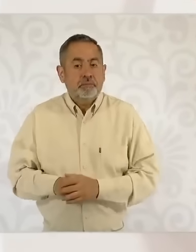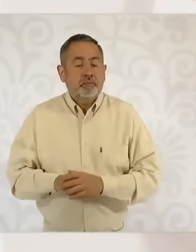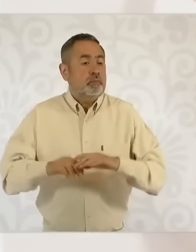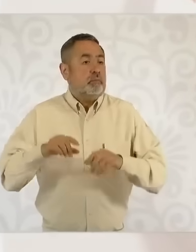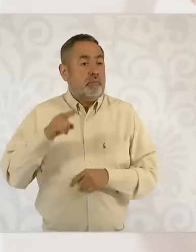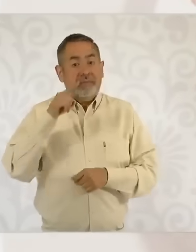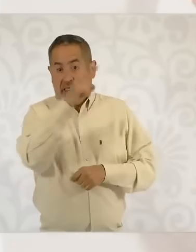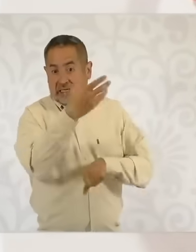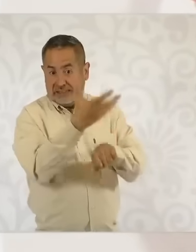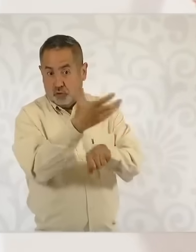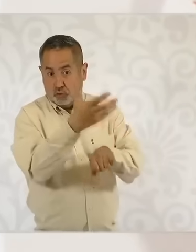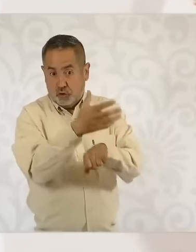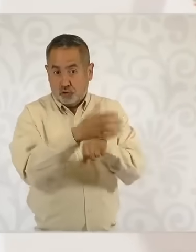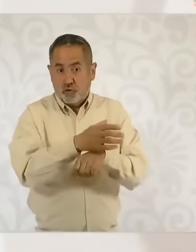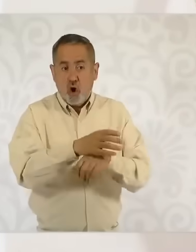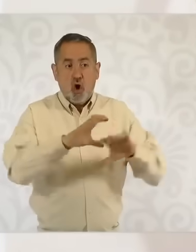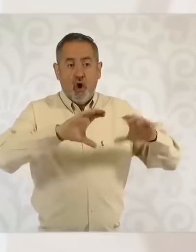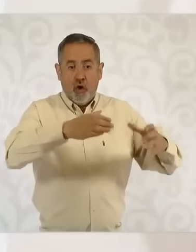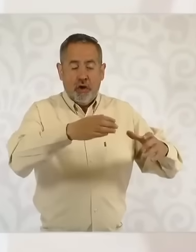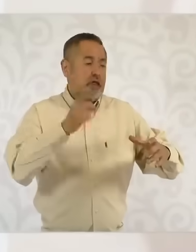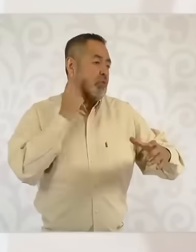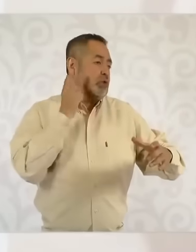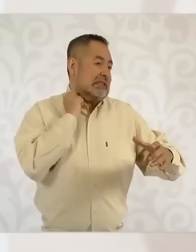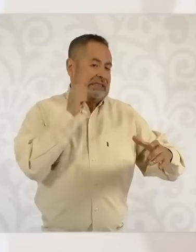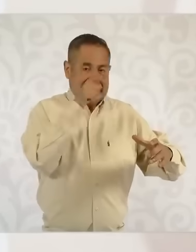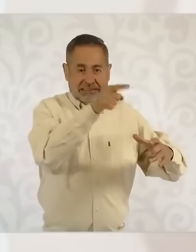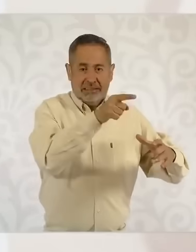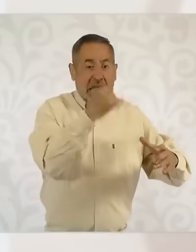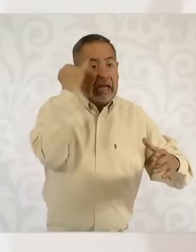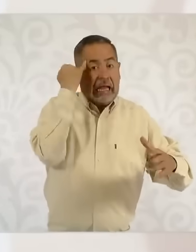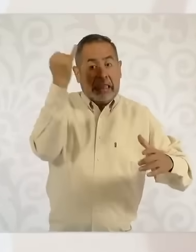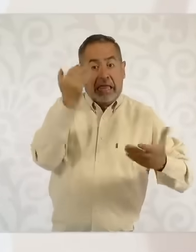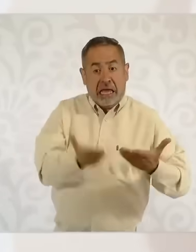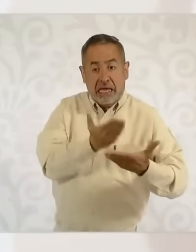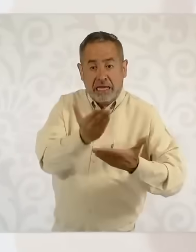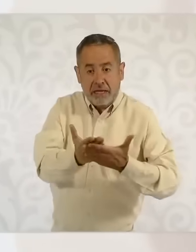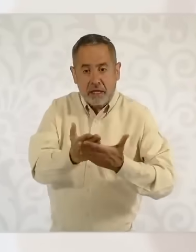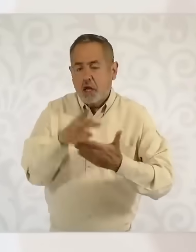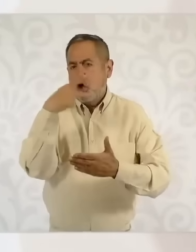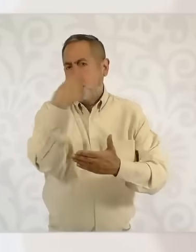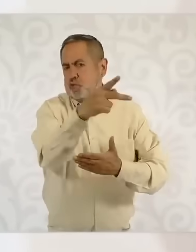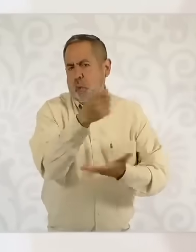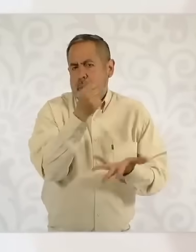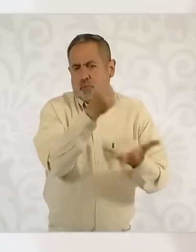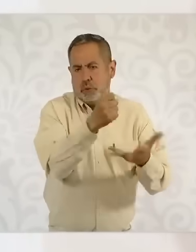Estados Unidos presentó una iniciativa que tiene que ver con el presupuesto de los Estados Unidos